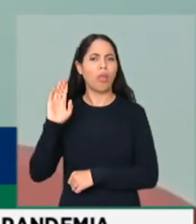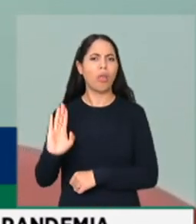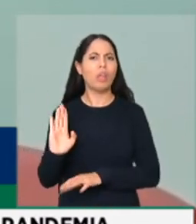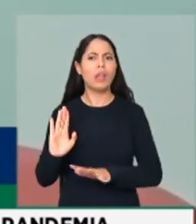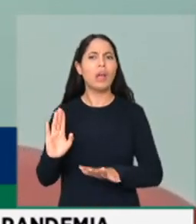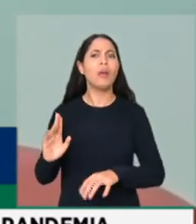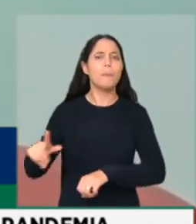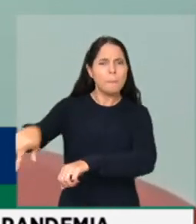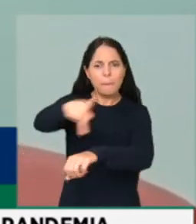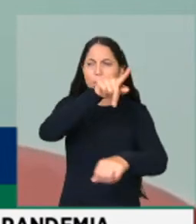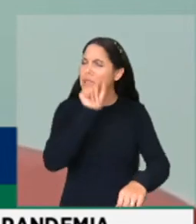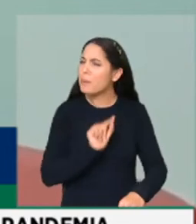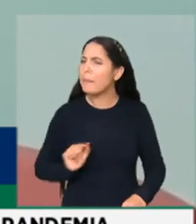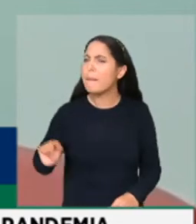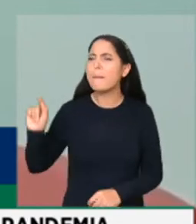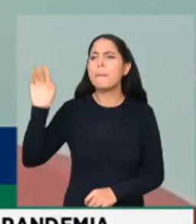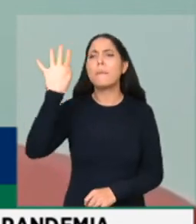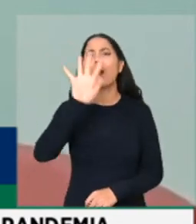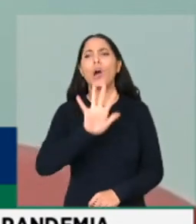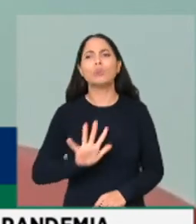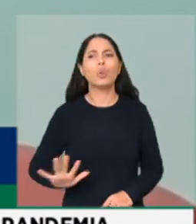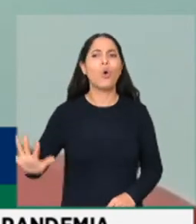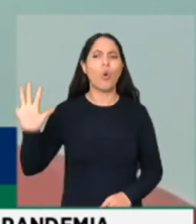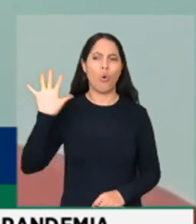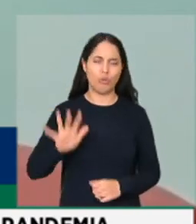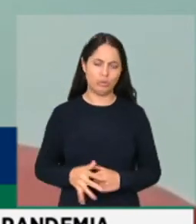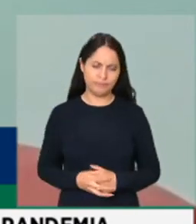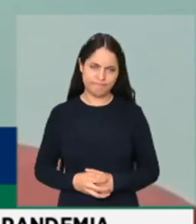NÓS NÃO PODEMOS NEGLIGENCIAR UMA SITUAÇÃO DESSA. OS POSTOS DE TRABALHO FORAM